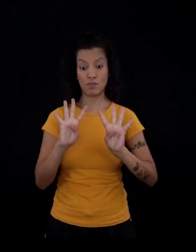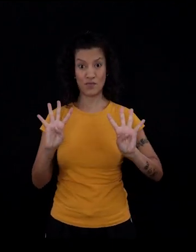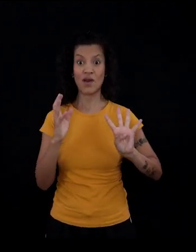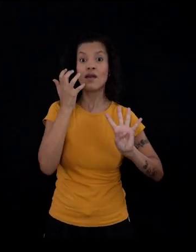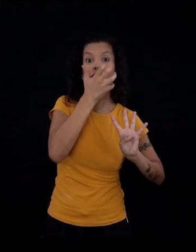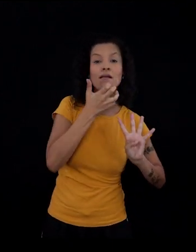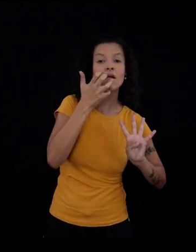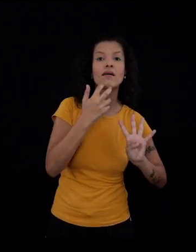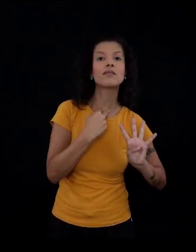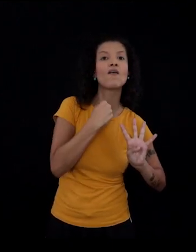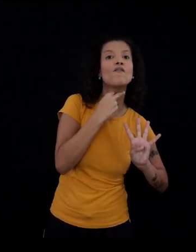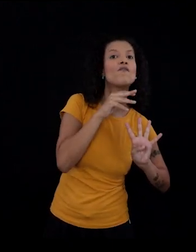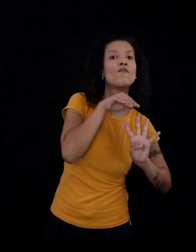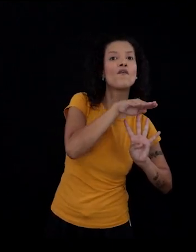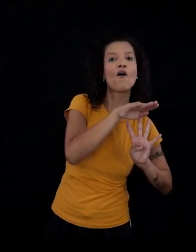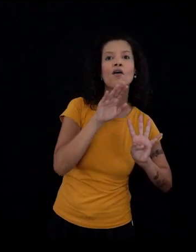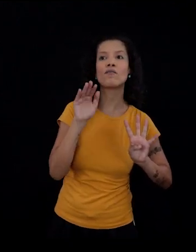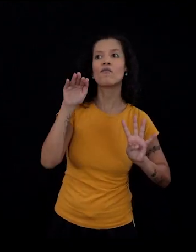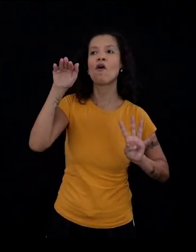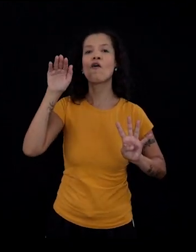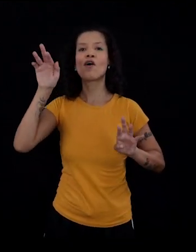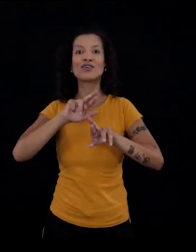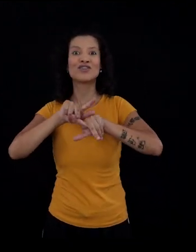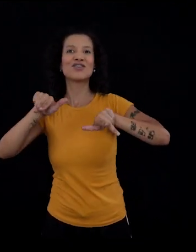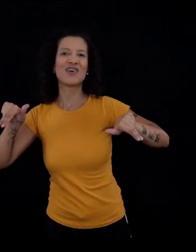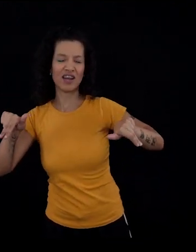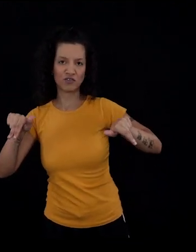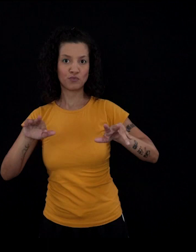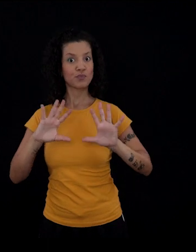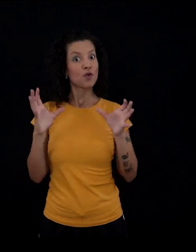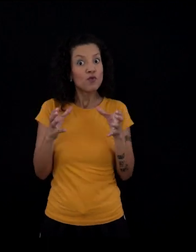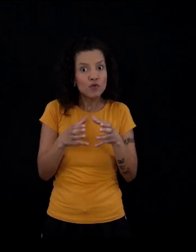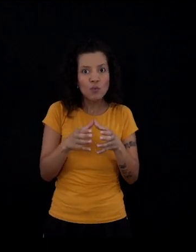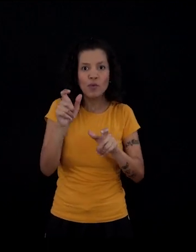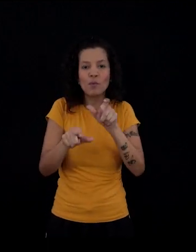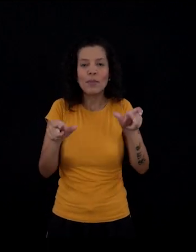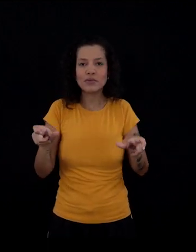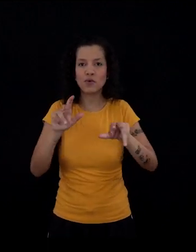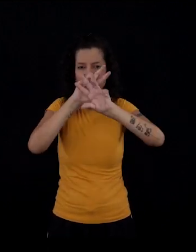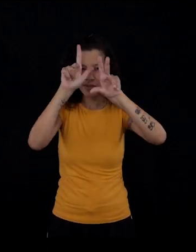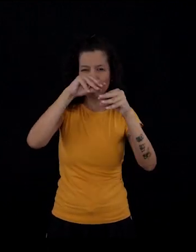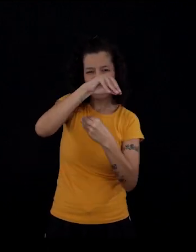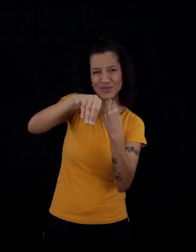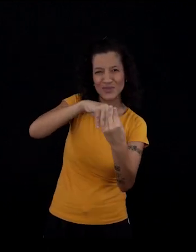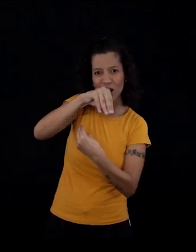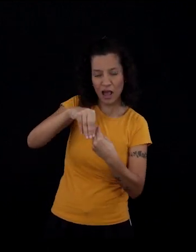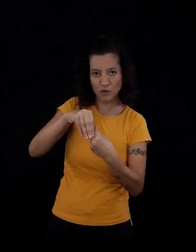como se fosse um coral, um coral caboclo, cantando as rezas.